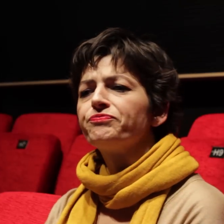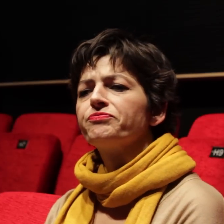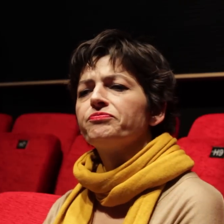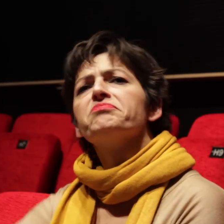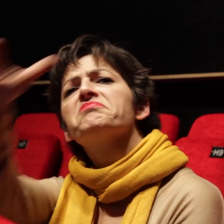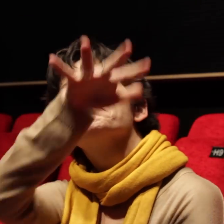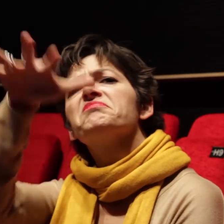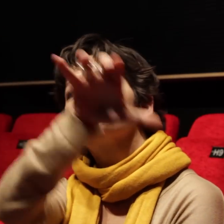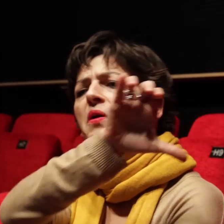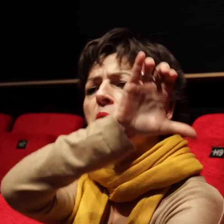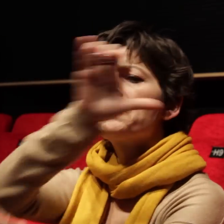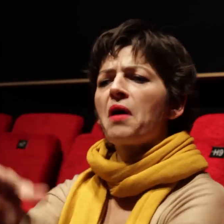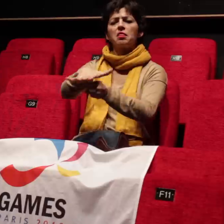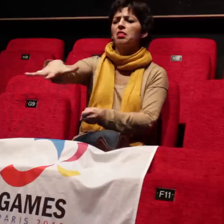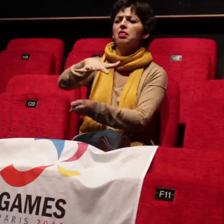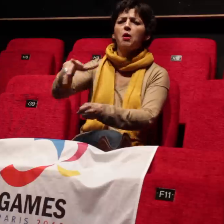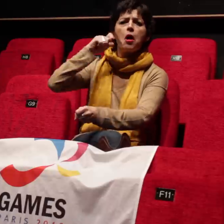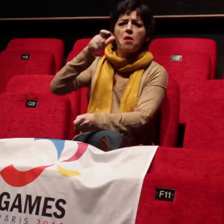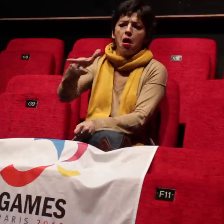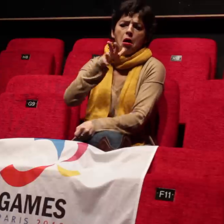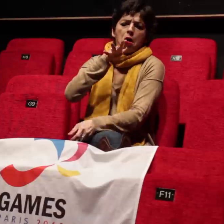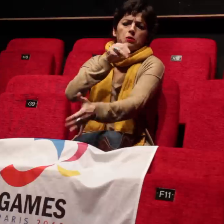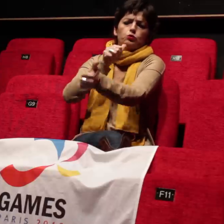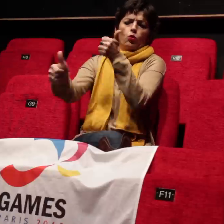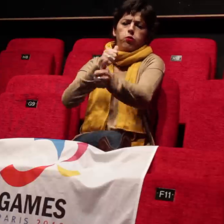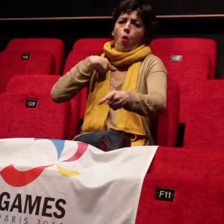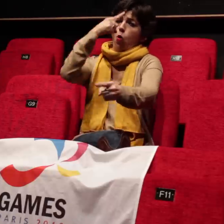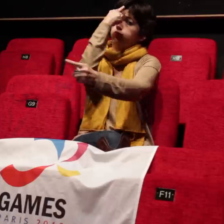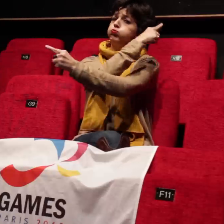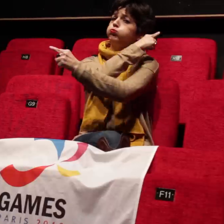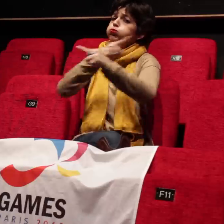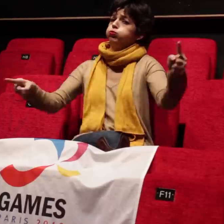Je suis contre les discriminations dans le sport.